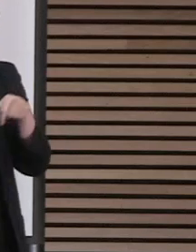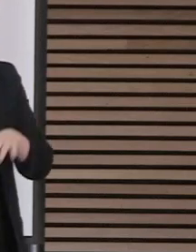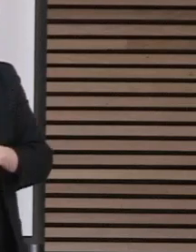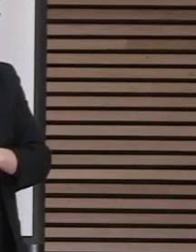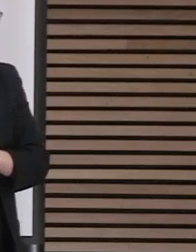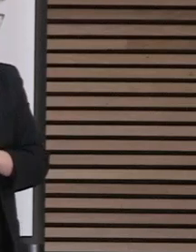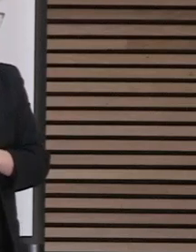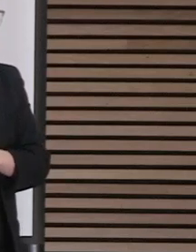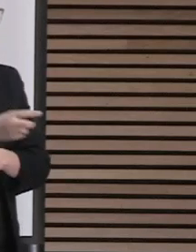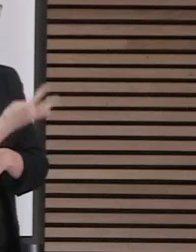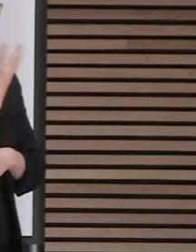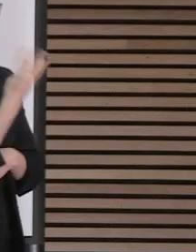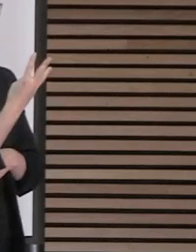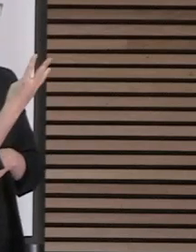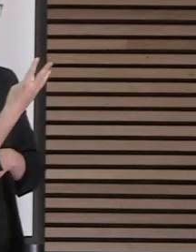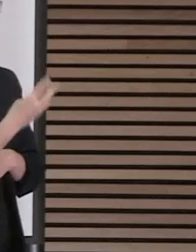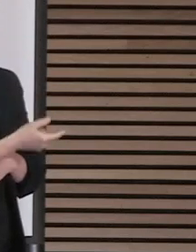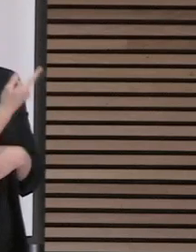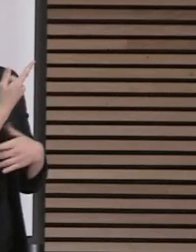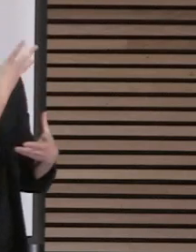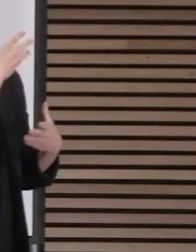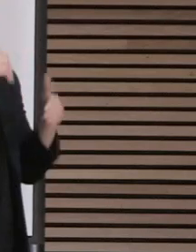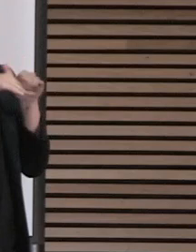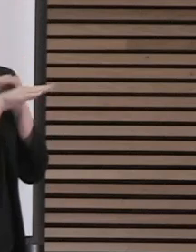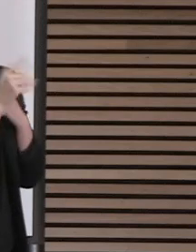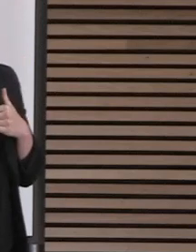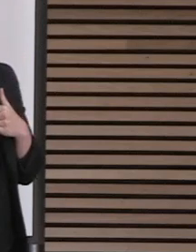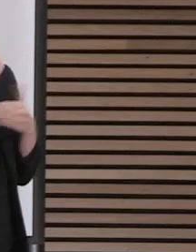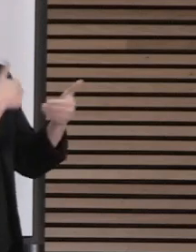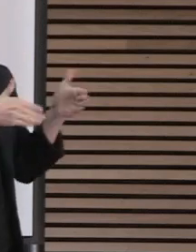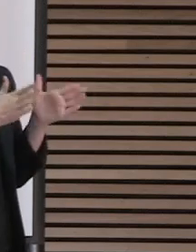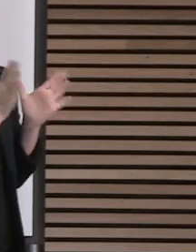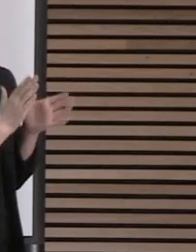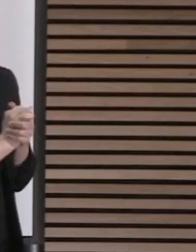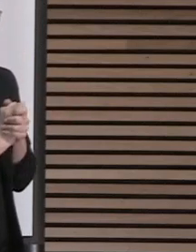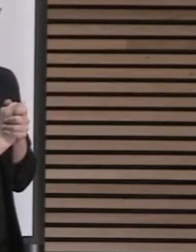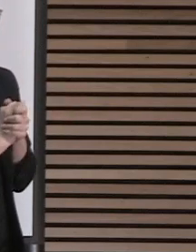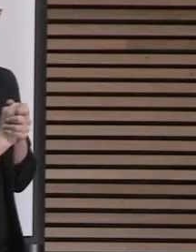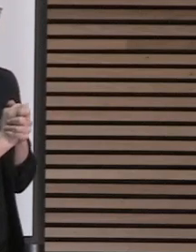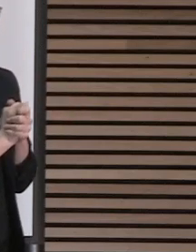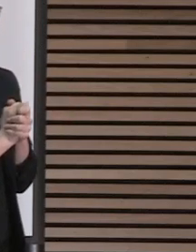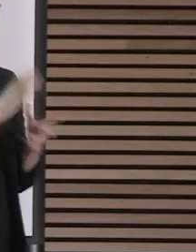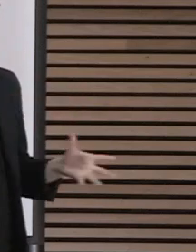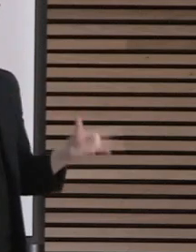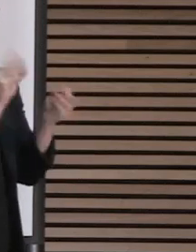ICU. Ko tetahi kei Middlemore,